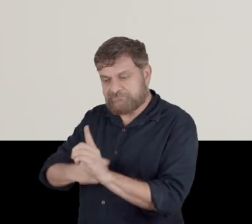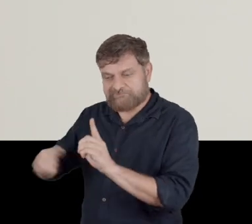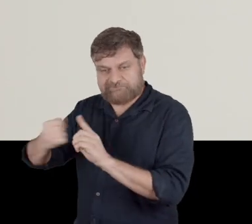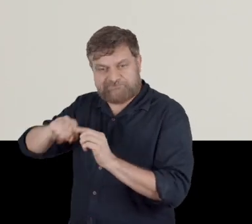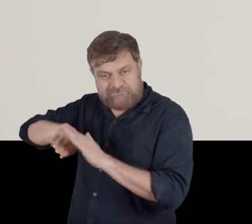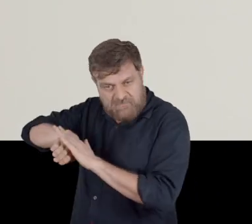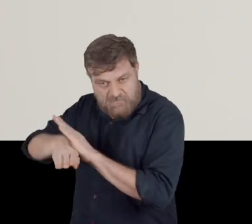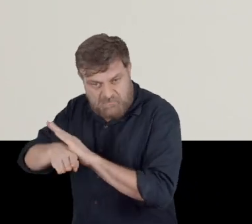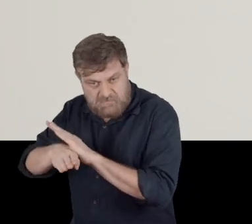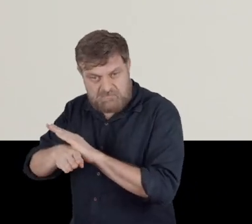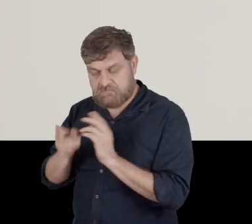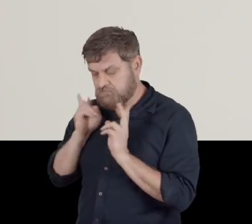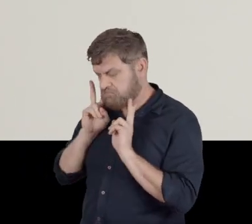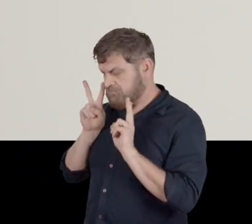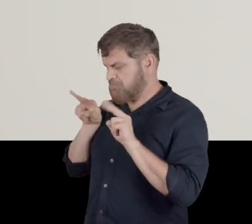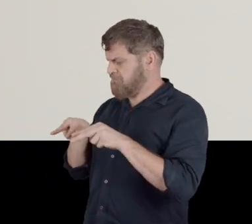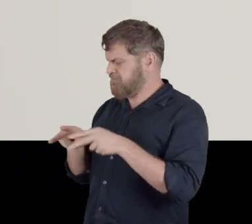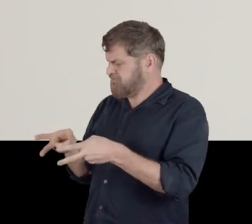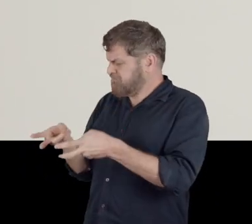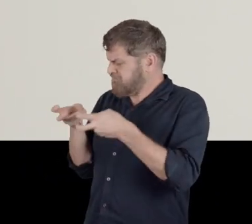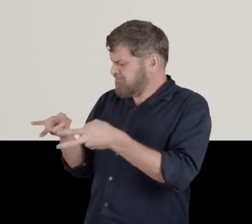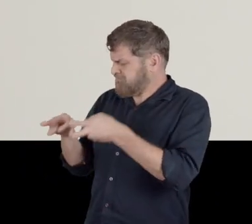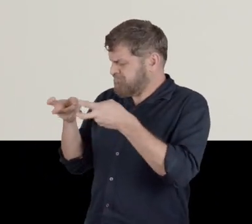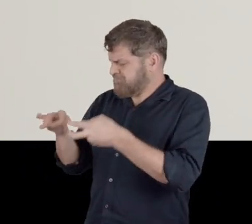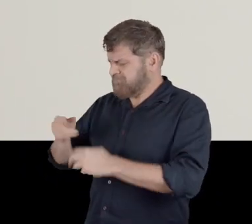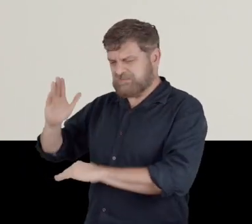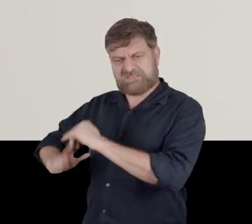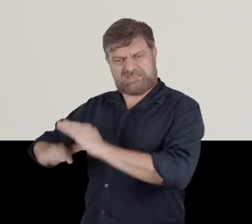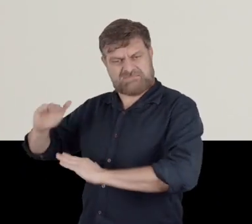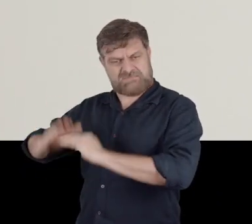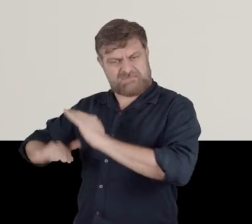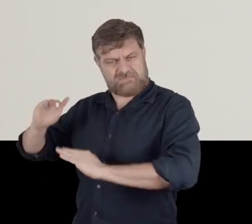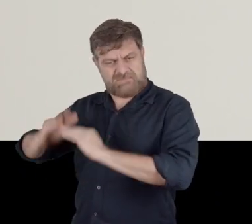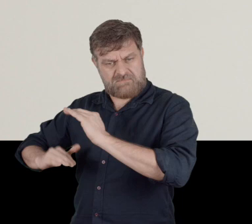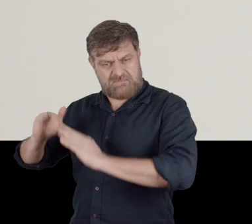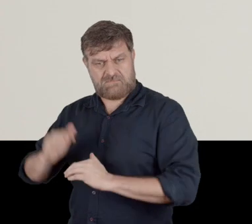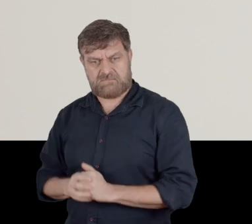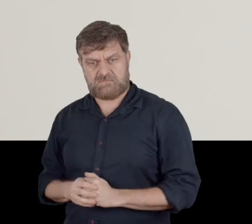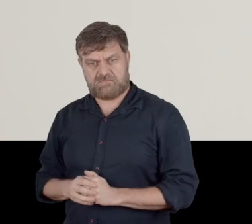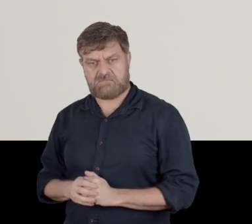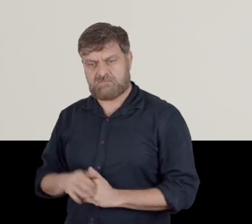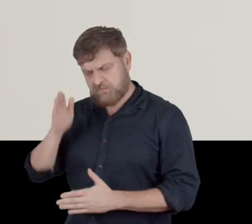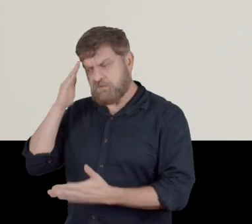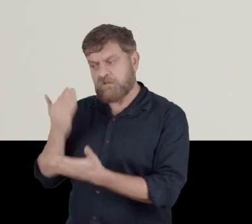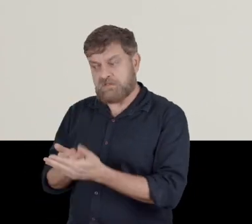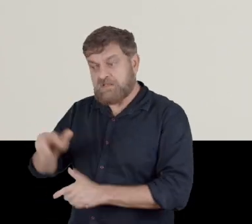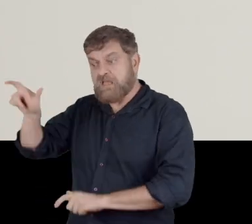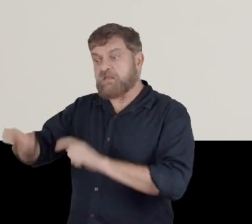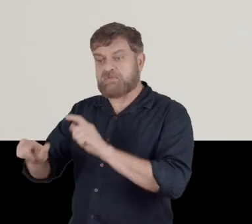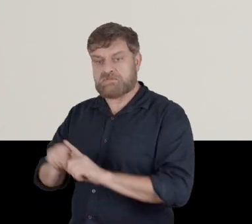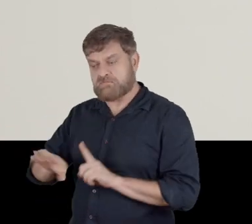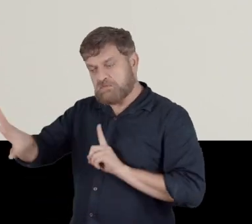quando eu olho pra essa ação pode crer que tem gente tá consumindo a imagem.